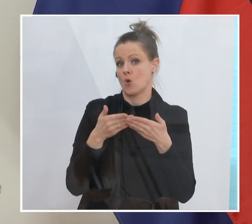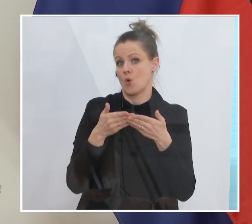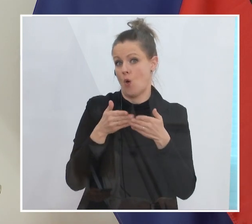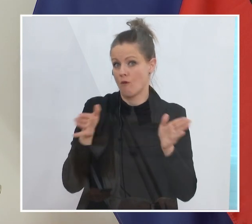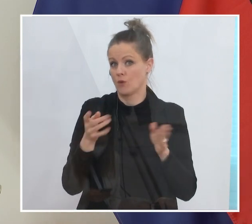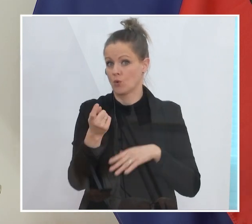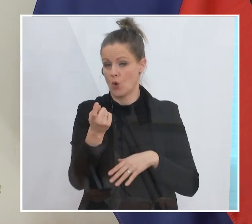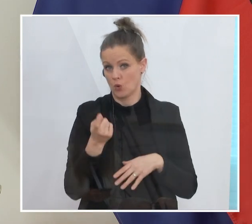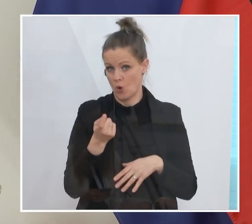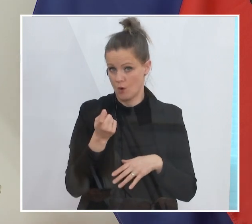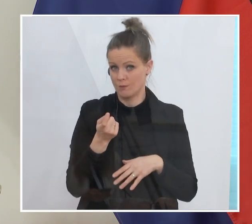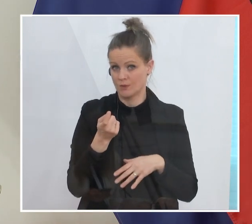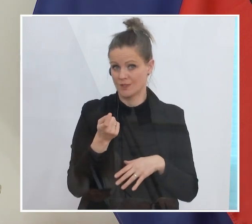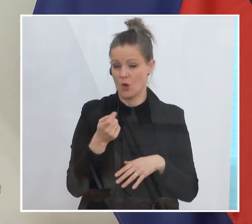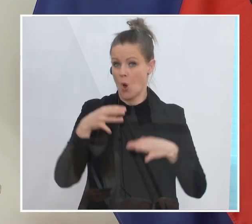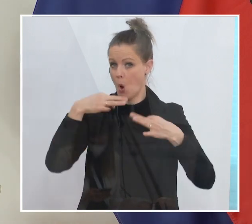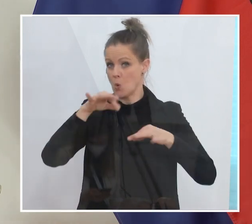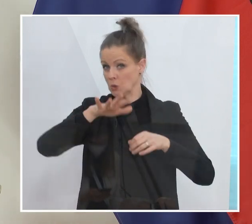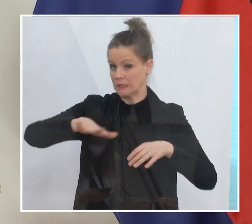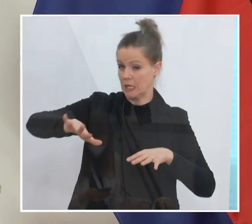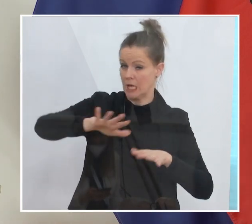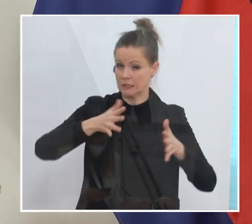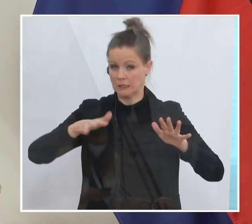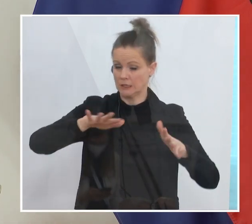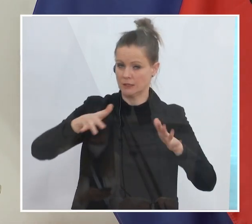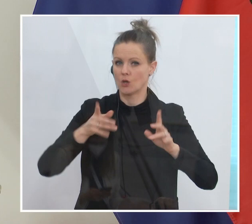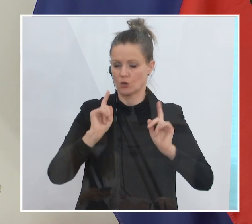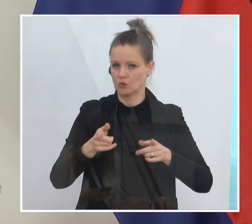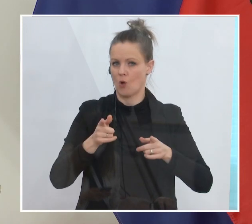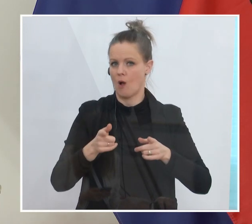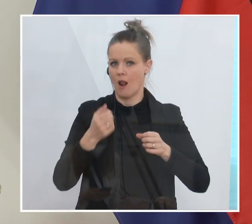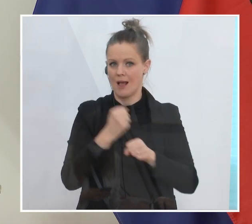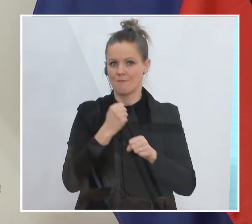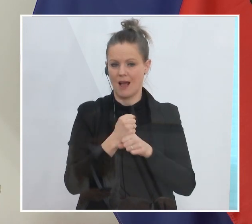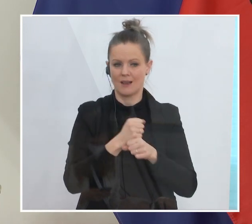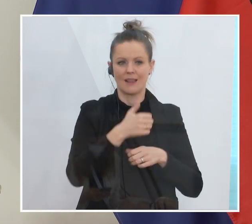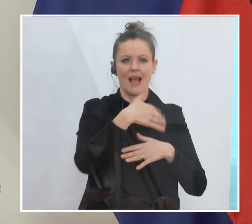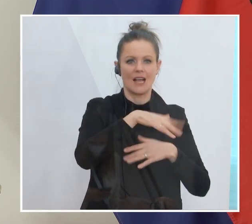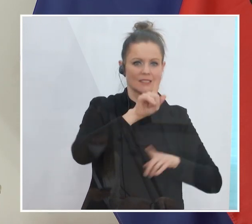stehen, das ja rund um Ostern auch passieren soll, also Gastgärten, die Schanigärten, haben